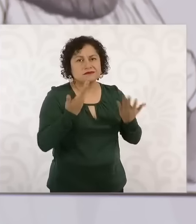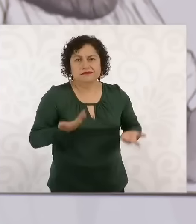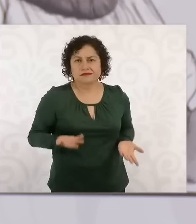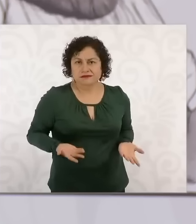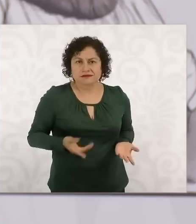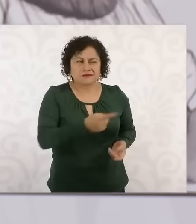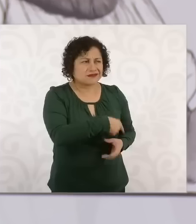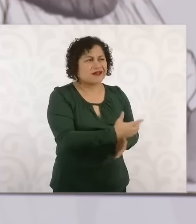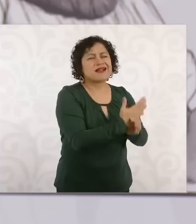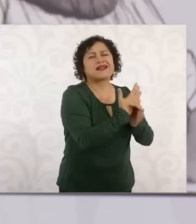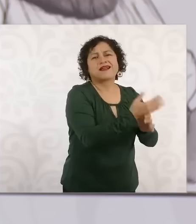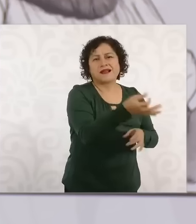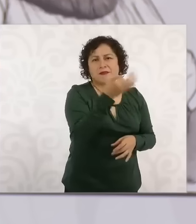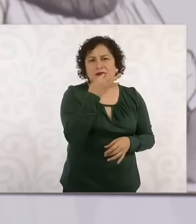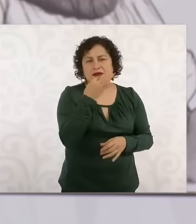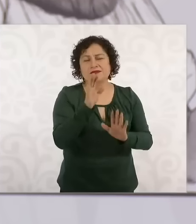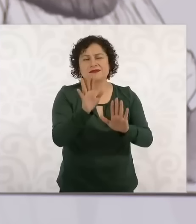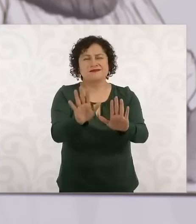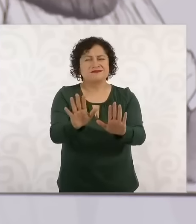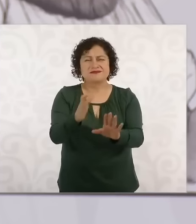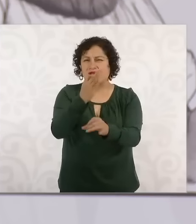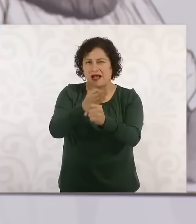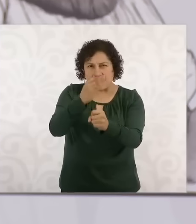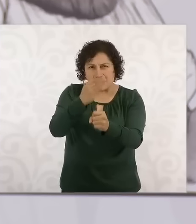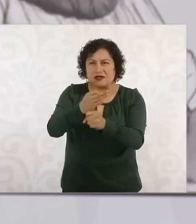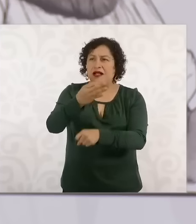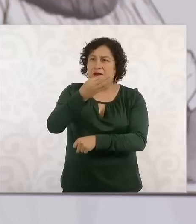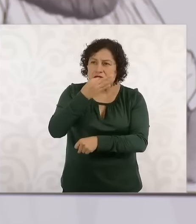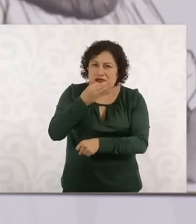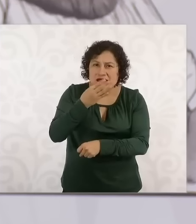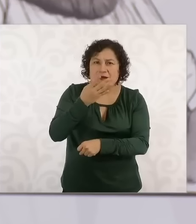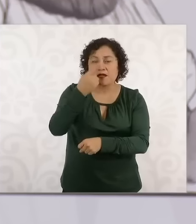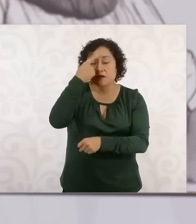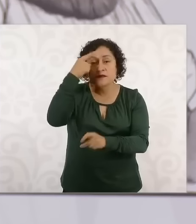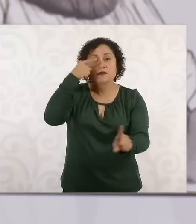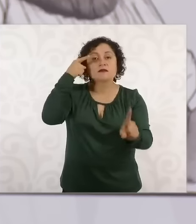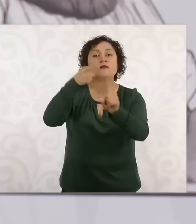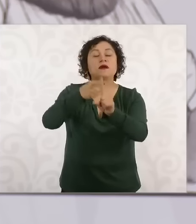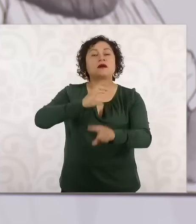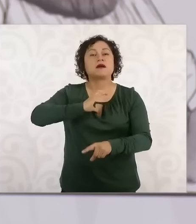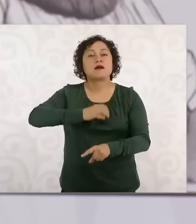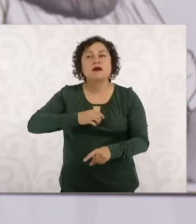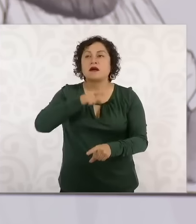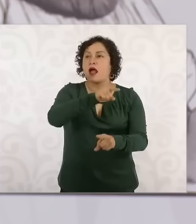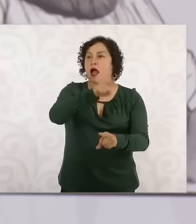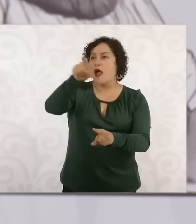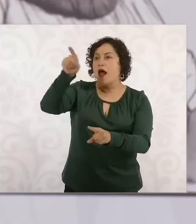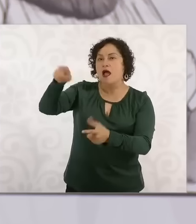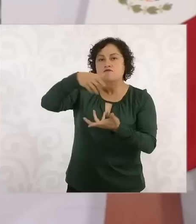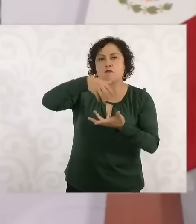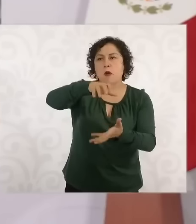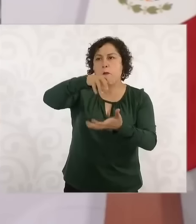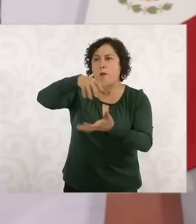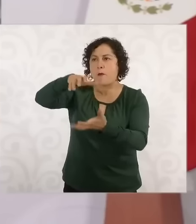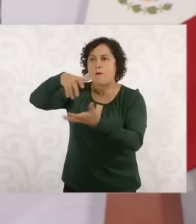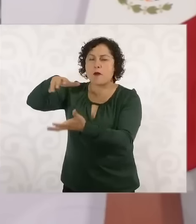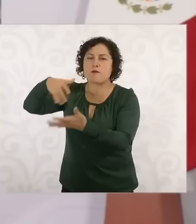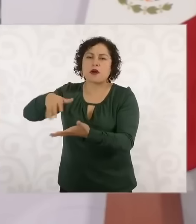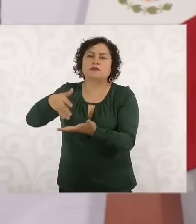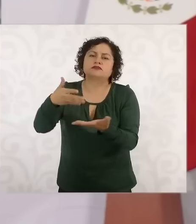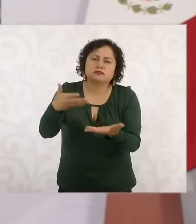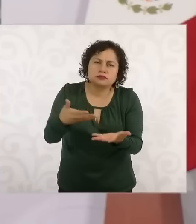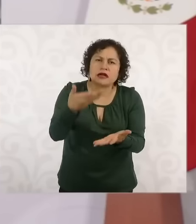de cáncer en todos los centros de atención, si acaso falta uno o dos medicamentos. Eh,